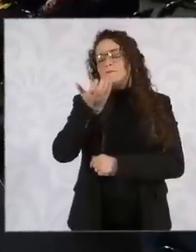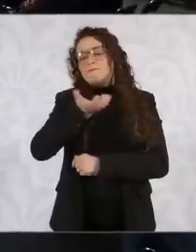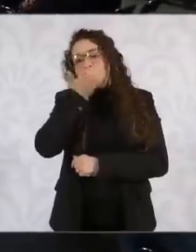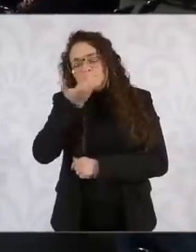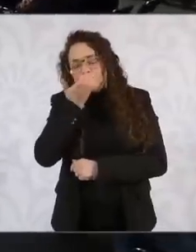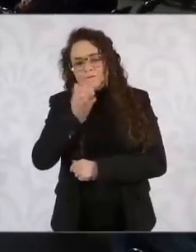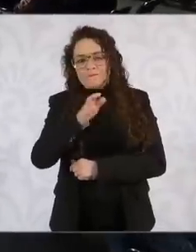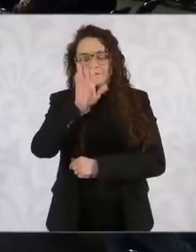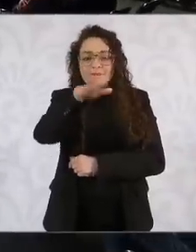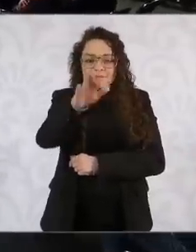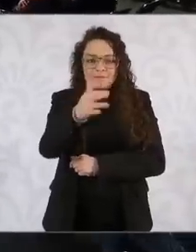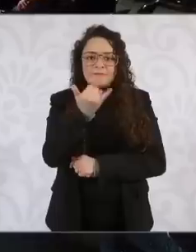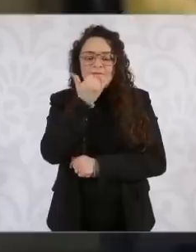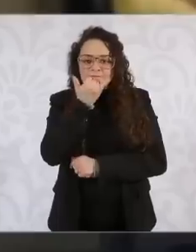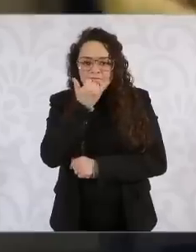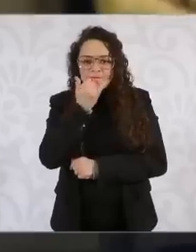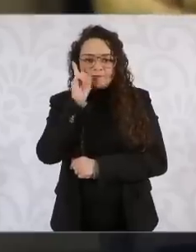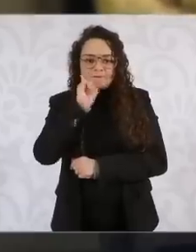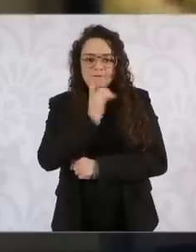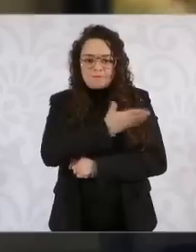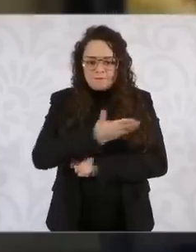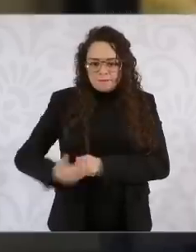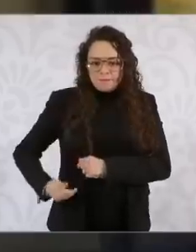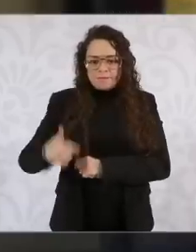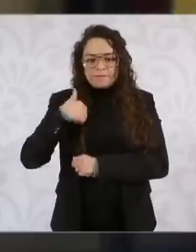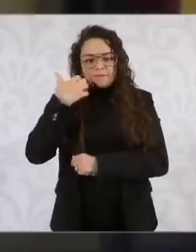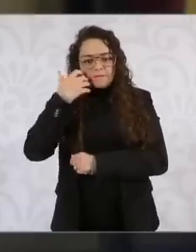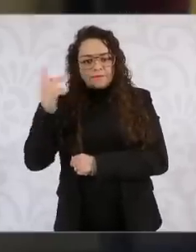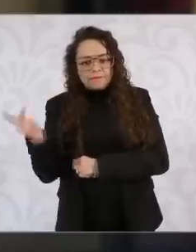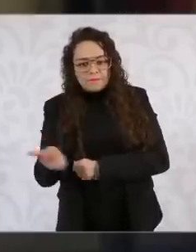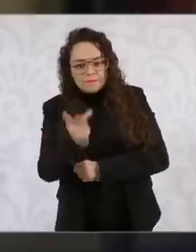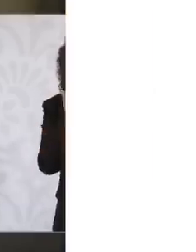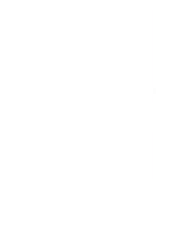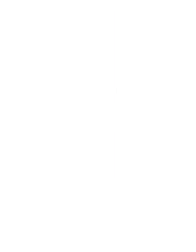presidenta preguntarle sobre el caso de Genaro García Luna sobre esta sentencia